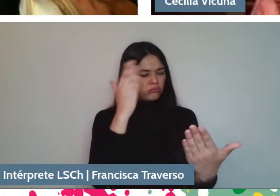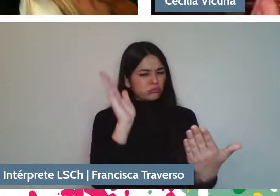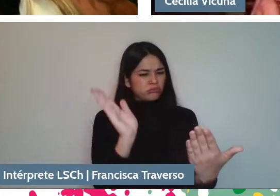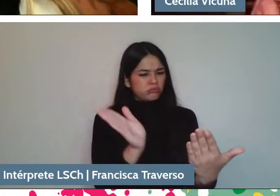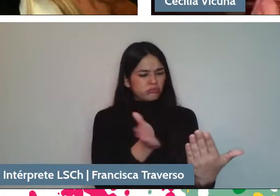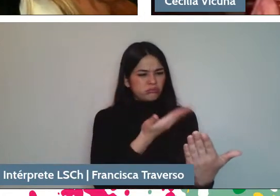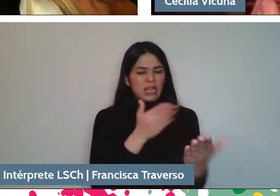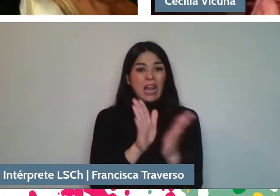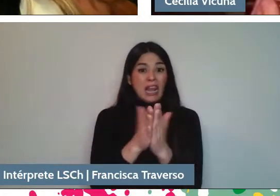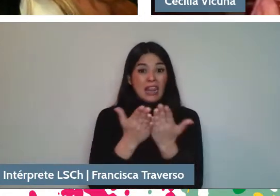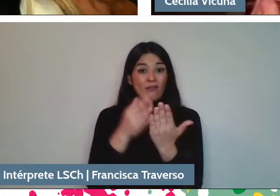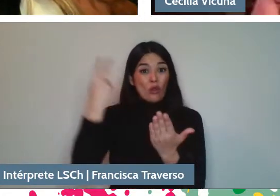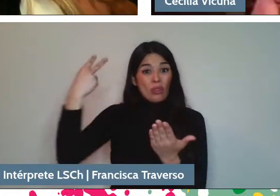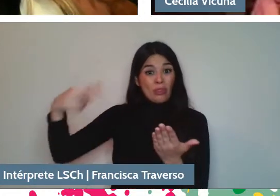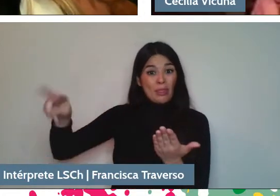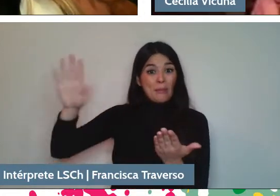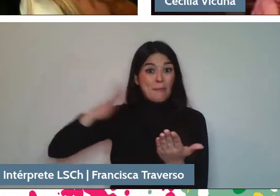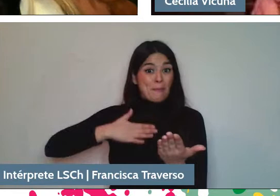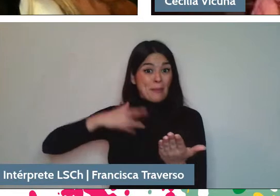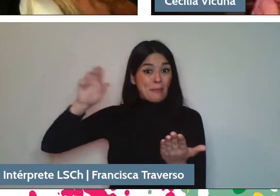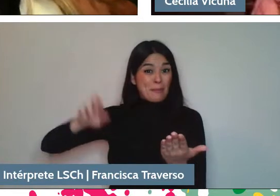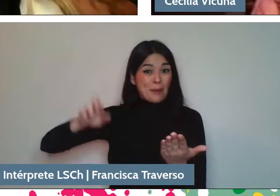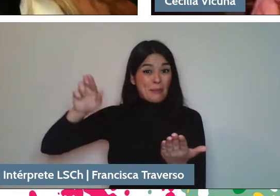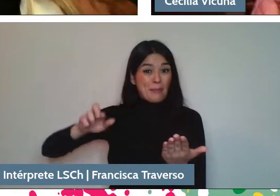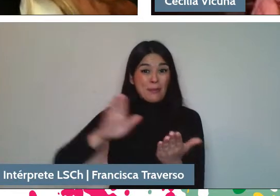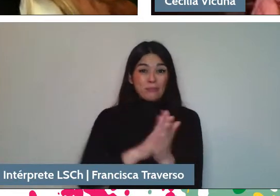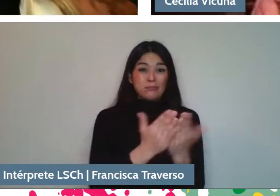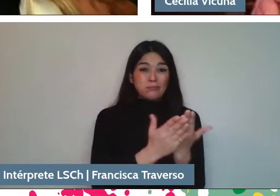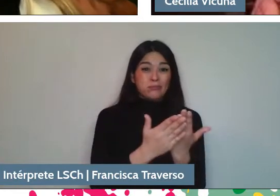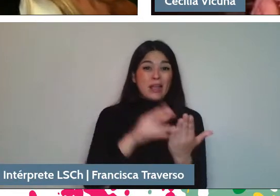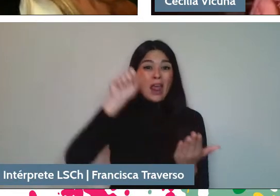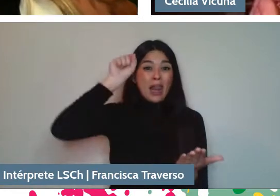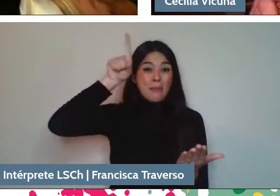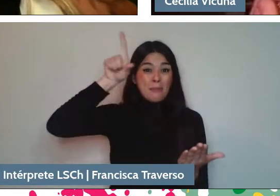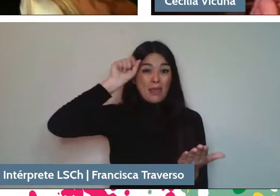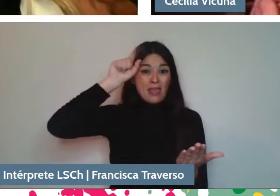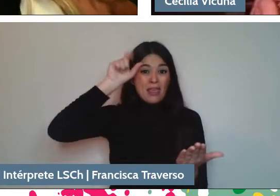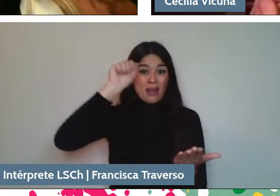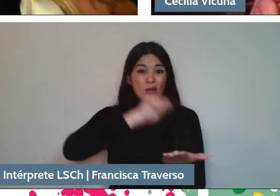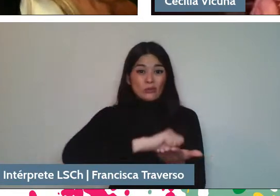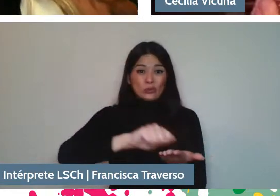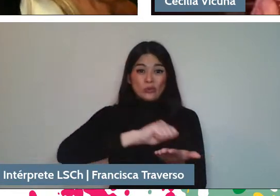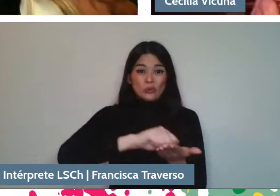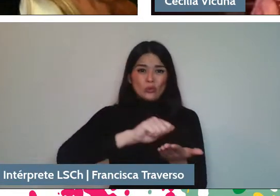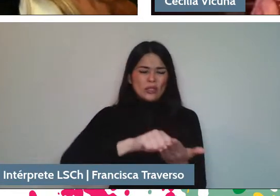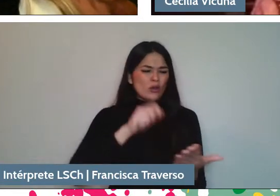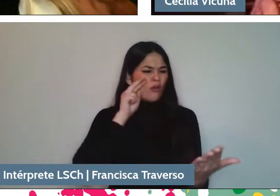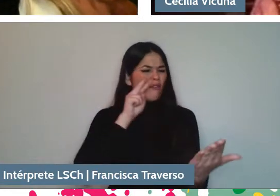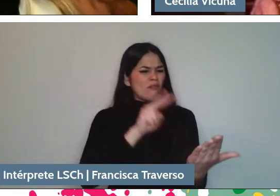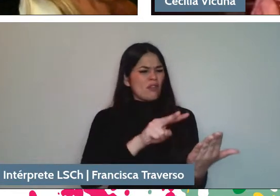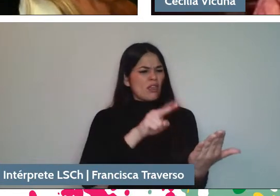que se llamaba "Empezó en babel" de un autor alemán, Herbert Wendt, y veo una foto de una niña fueguina